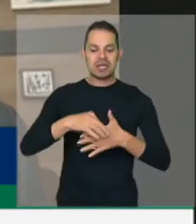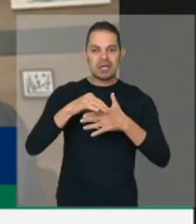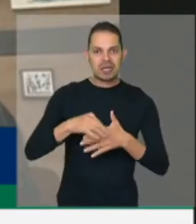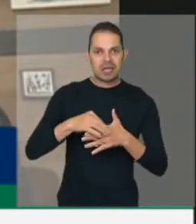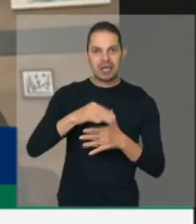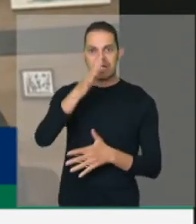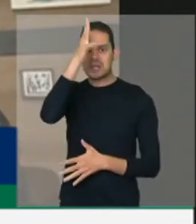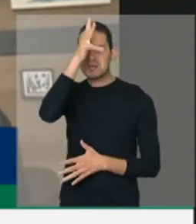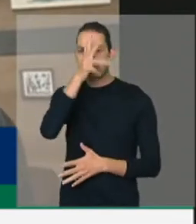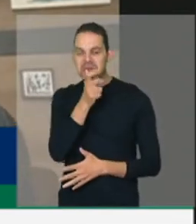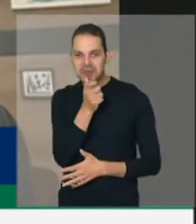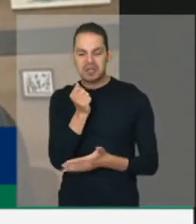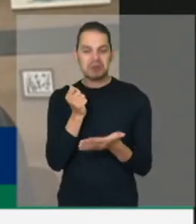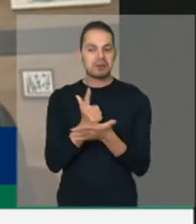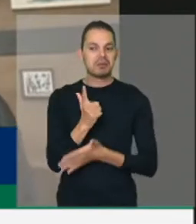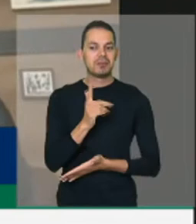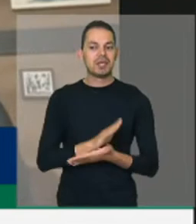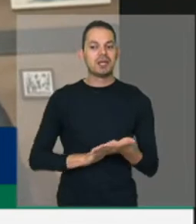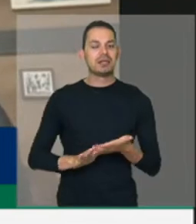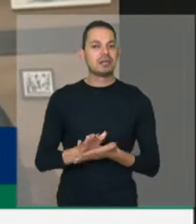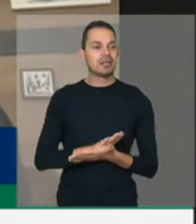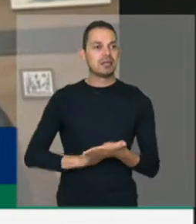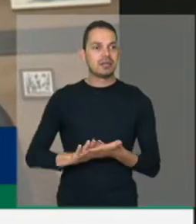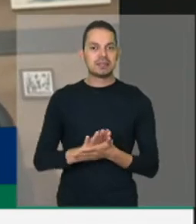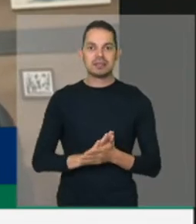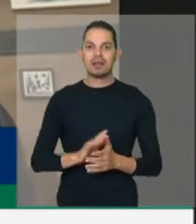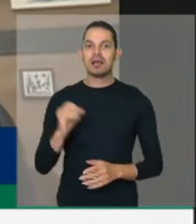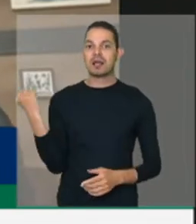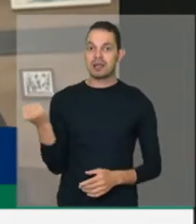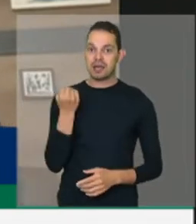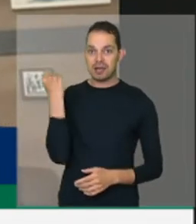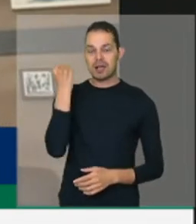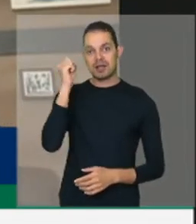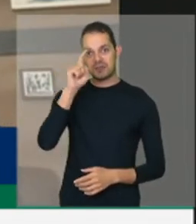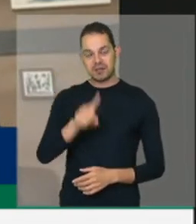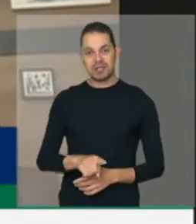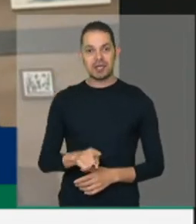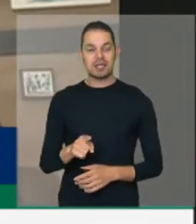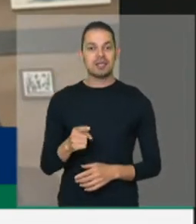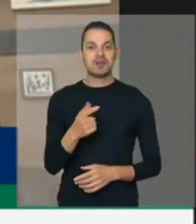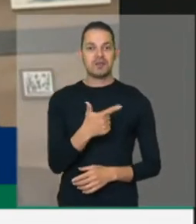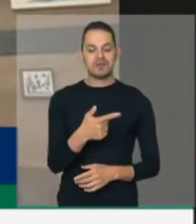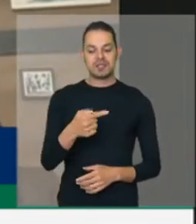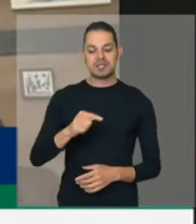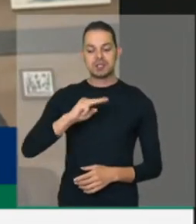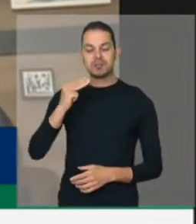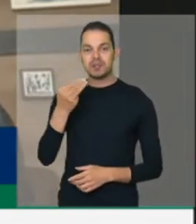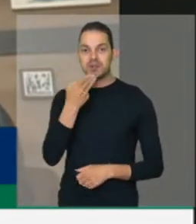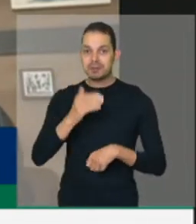SUA MISTURA, COMO SE DIZ AQUI NO INTERIOR DO CEARÁE DO NORDESTE. É MUITO GRAVE. SÃO MAIS DE 27 MILHÕES DE BRASILEIROS VIVENDO NA EXTREMA